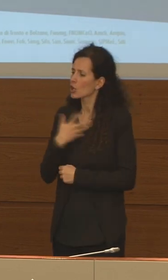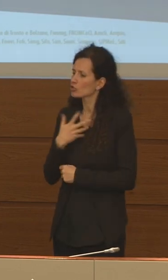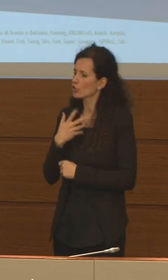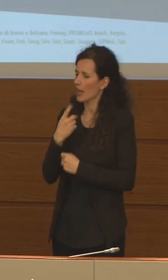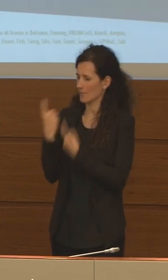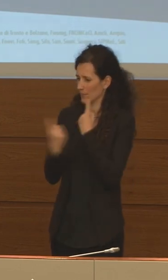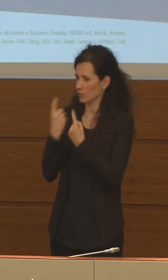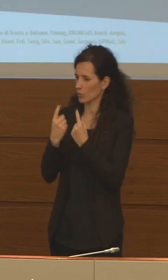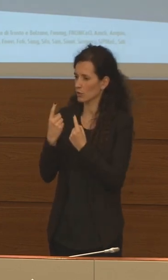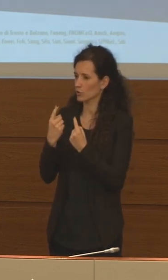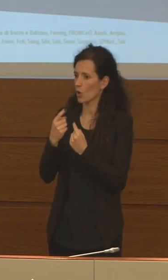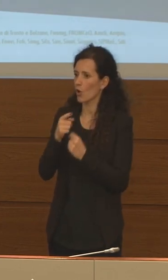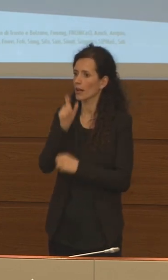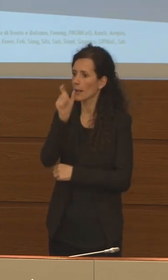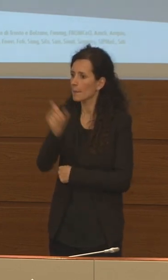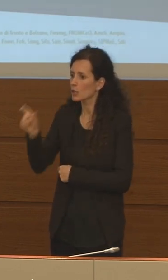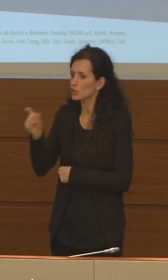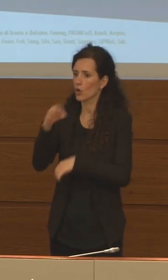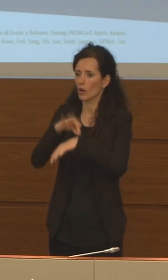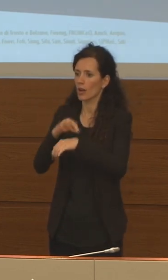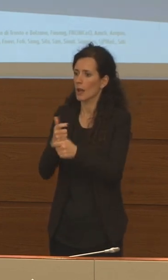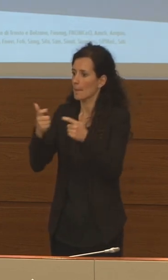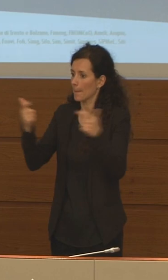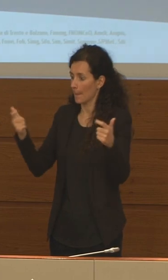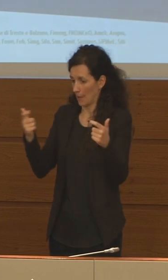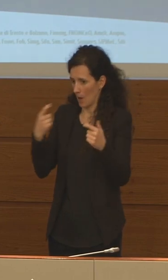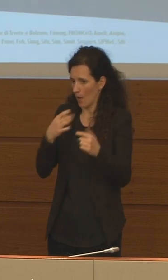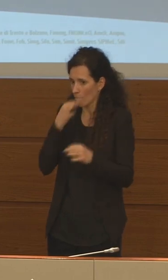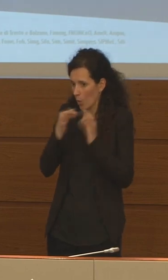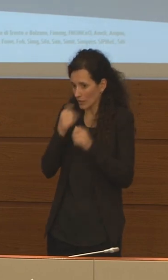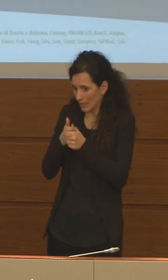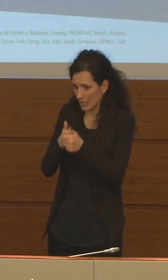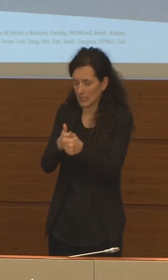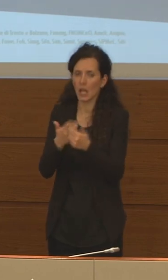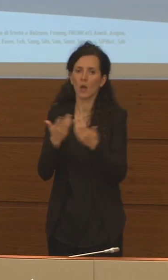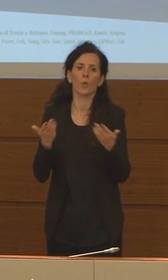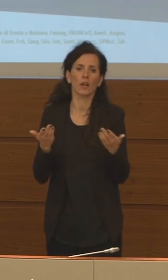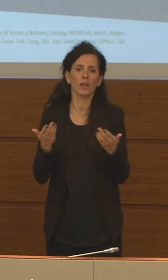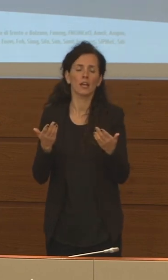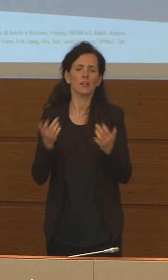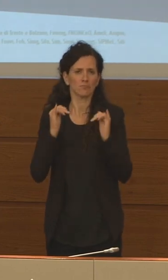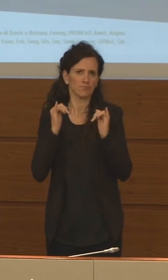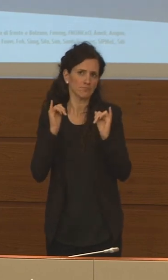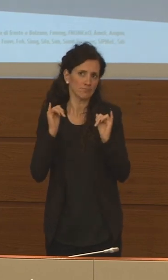Naturalmente questo sembrerebbe un primo indizio positivo ma non ci